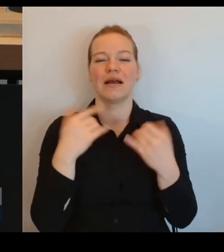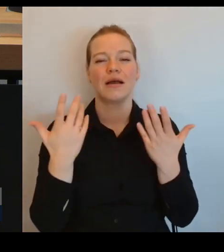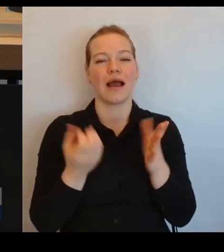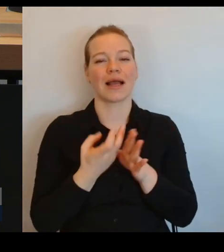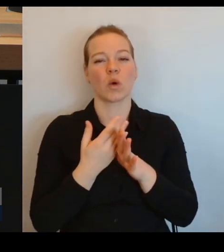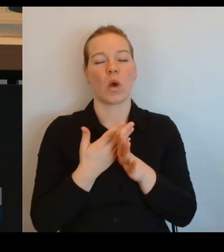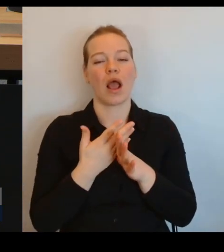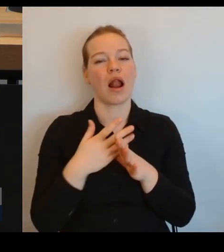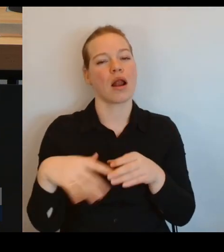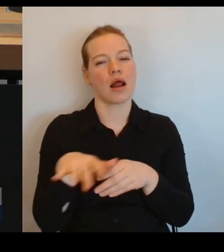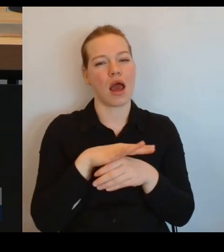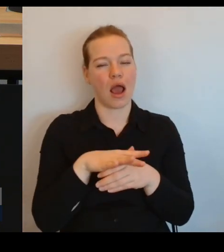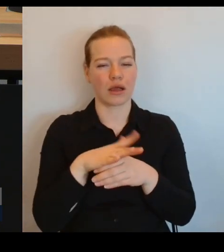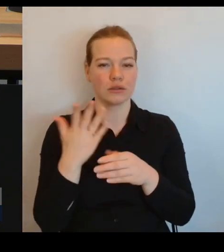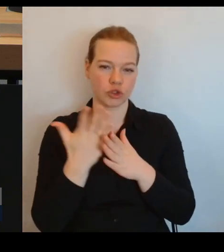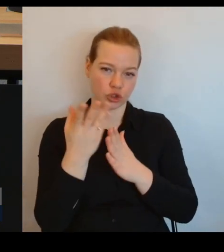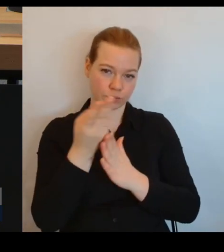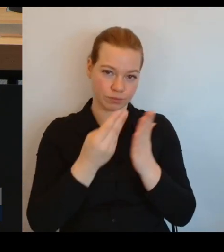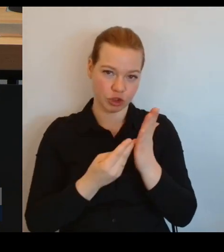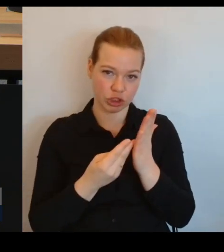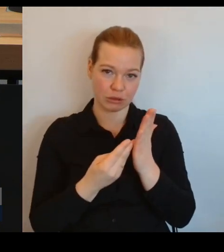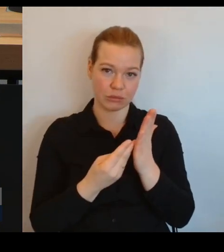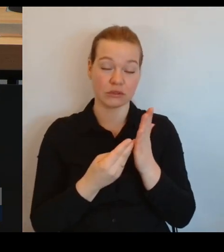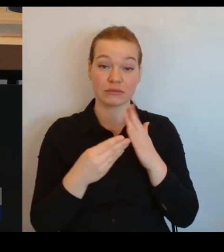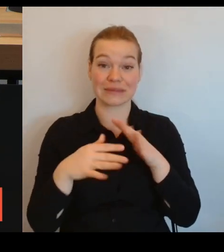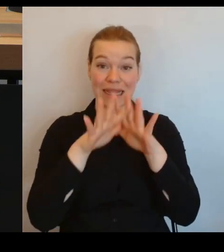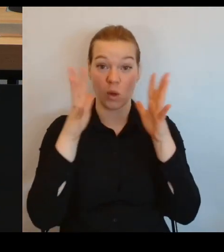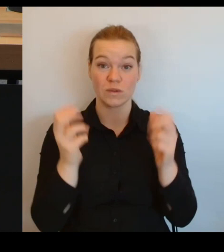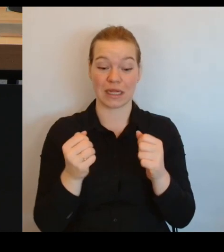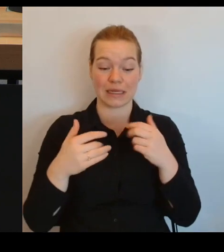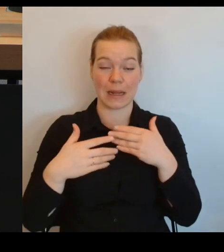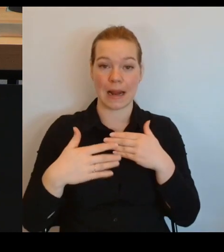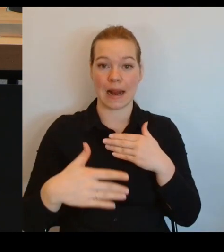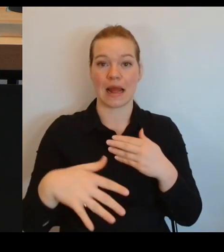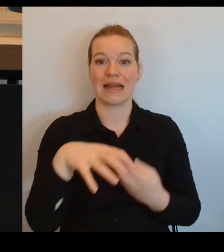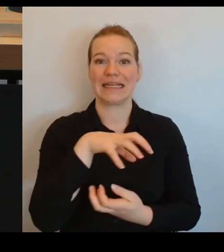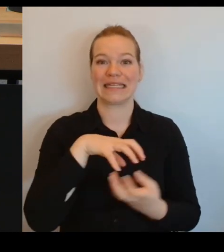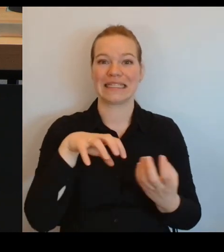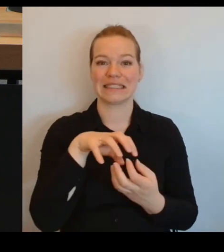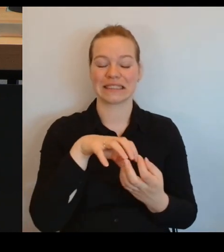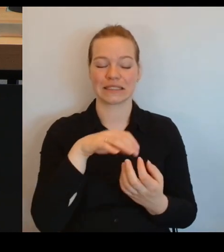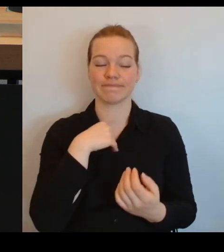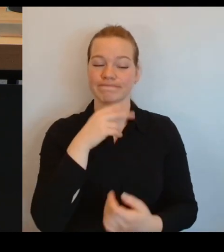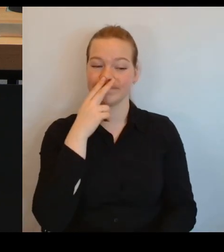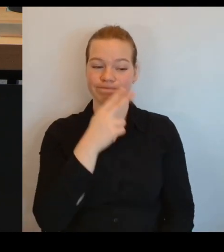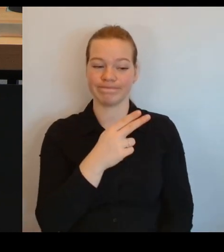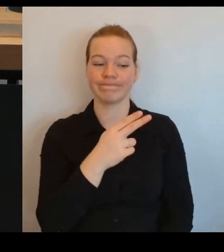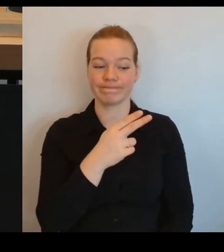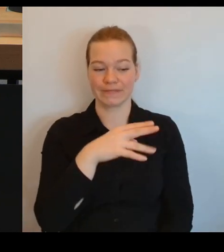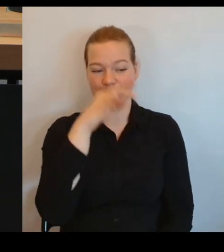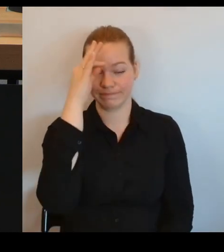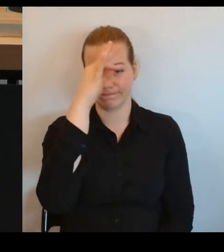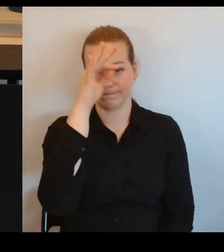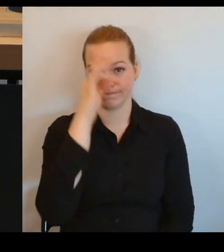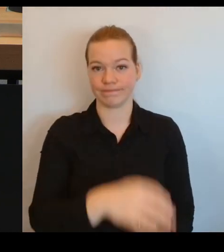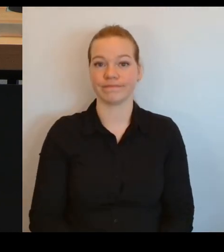Ich teile diese Einschätzung. Die Haushaltspolitik dieser Koalition basiert in weiten Teilen auf leeren Versprechungen und ungedeckten Schecks.